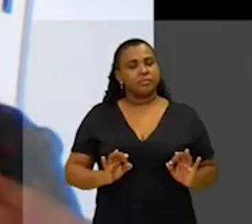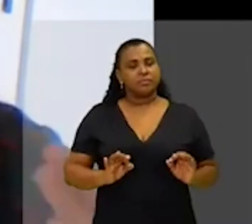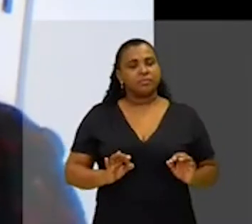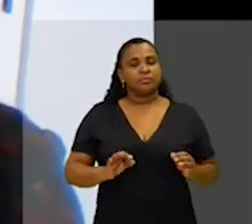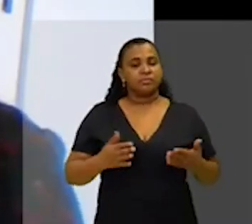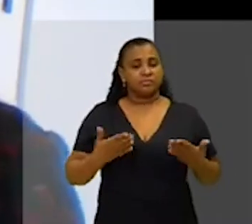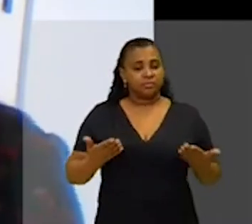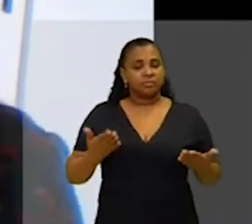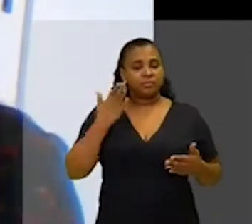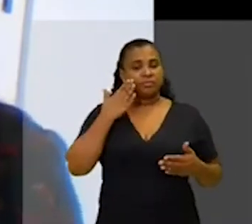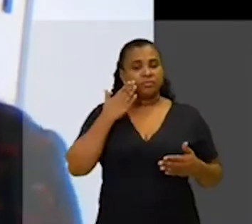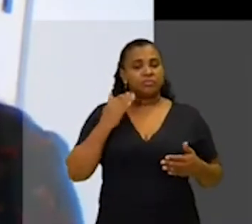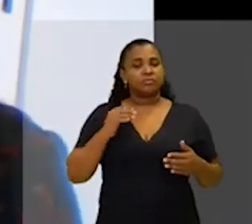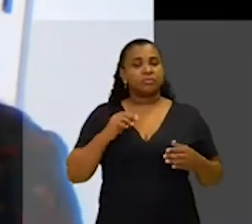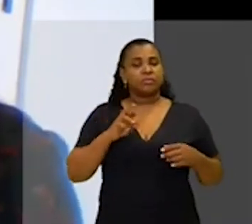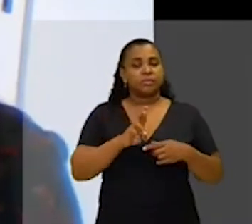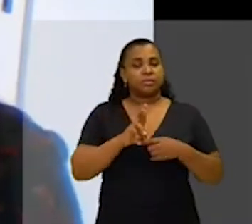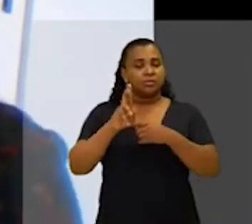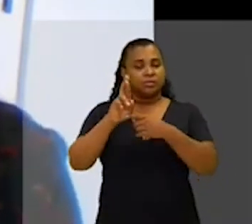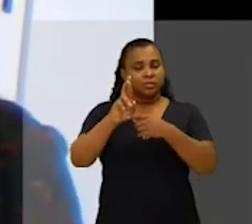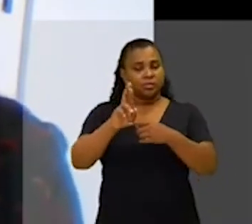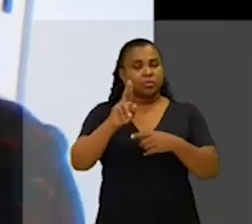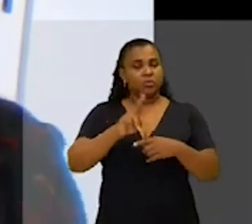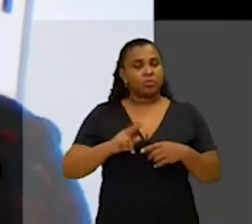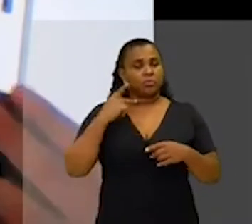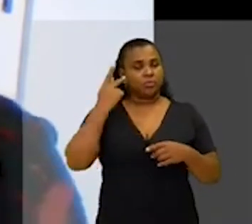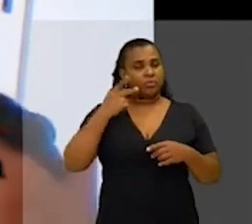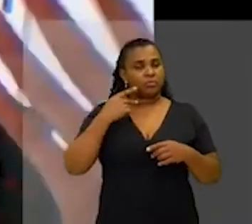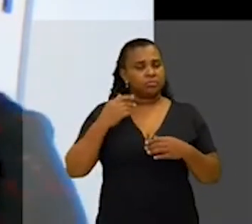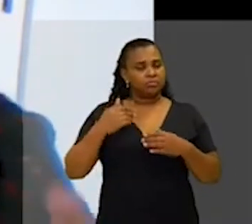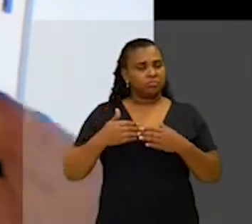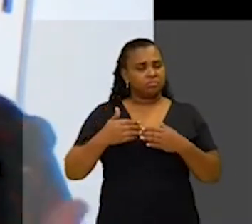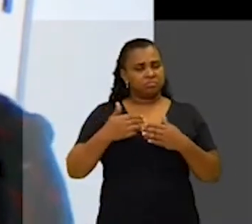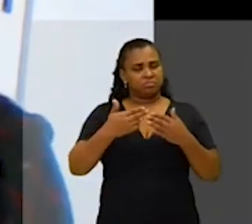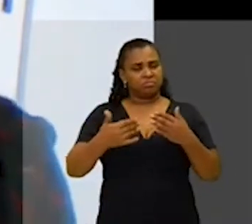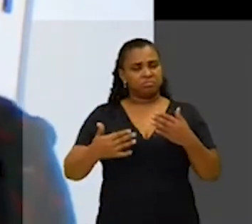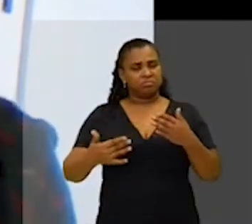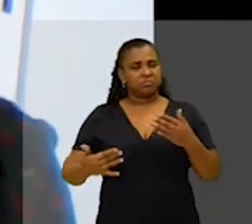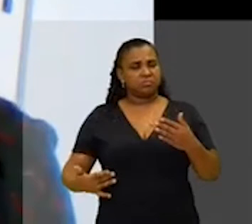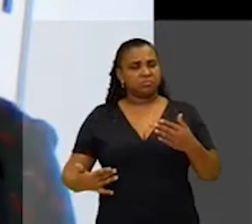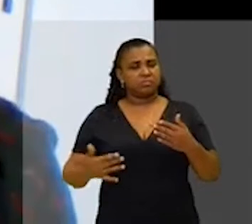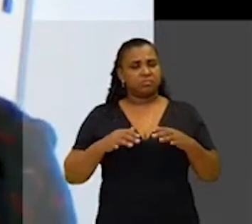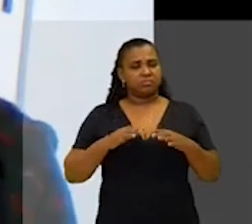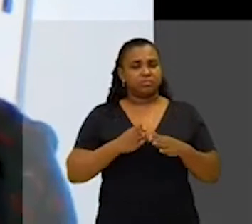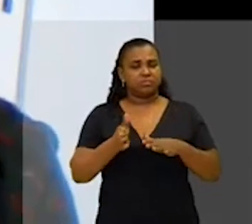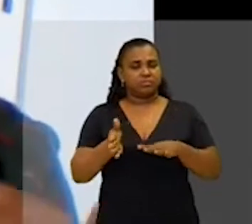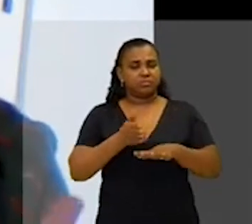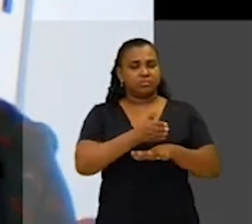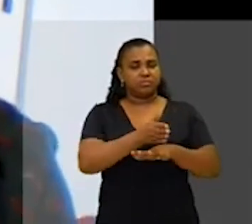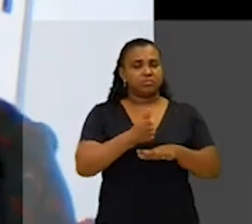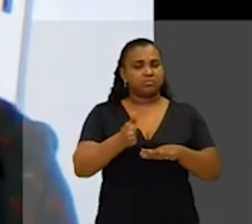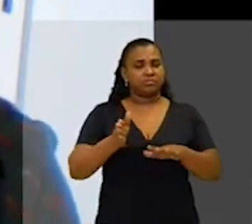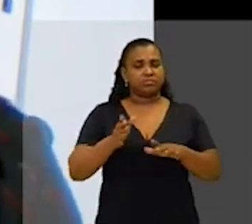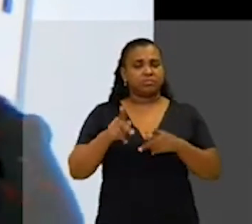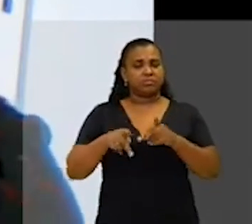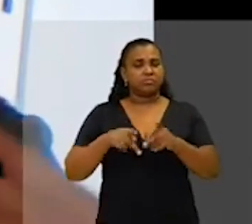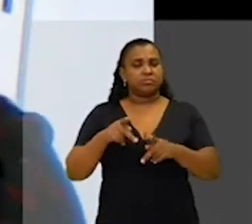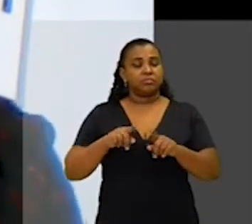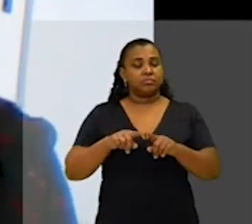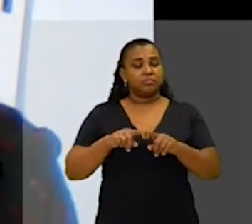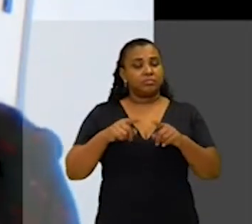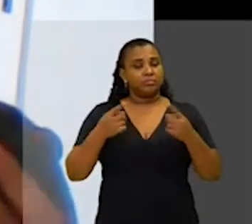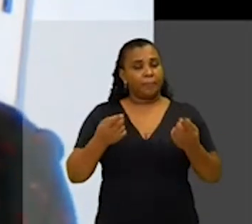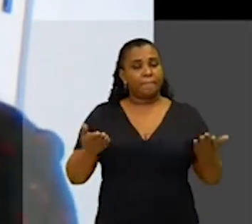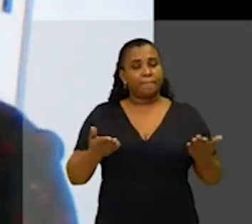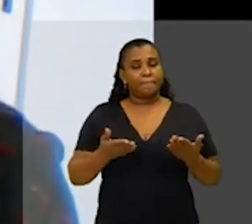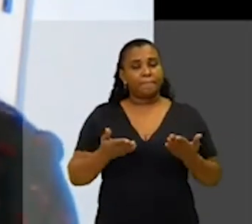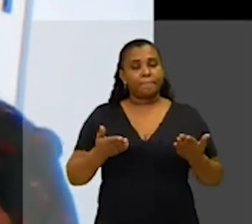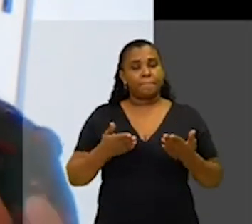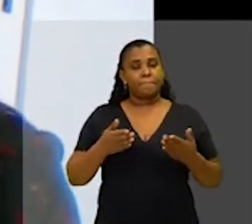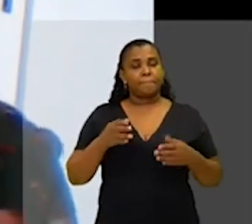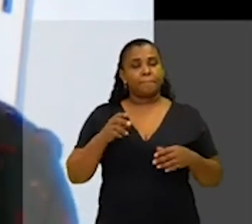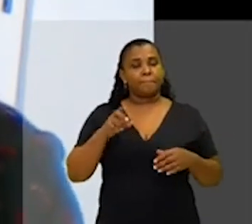coração mas sim como lar e contou uma língua pouco minha filha todas as salas que a gente